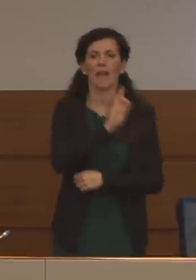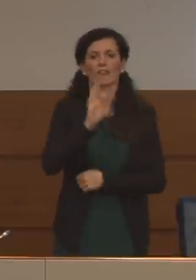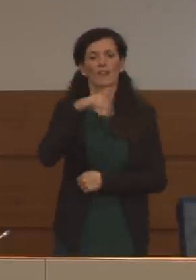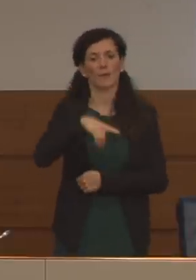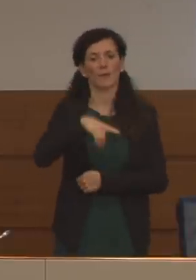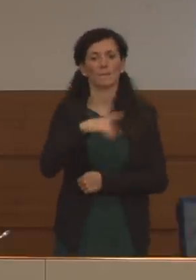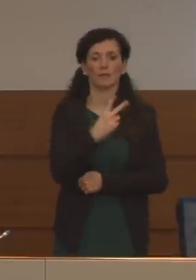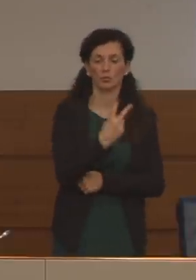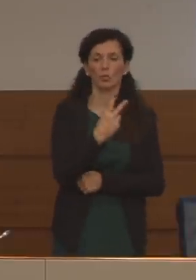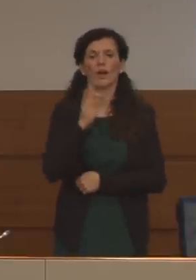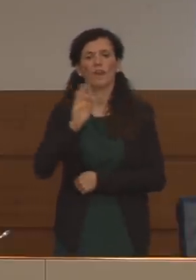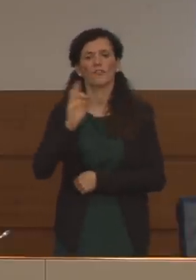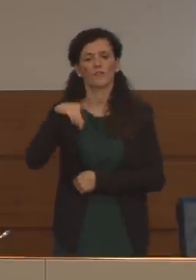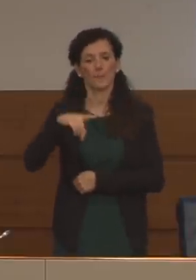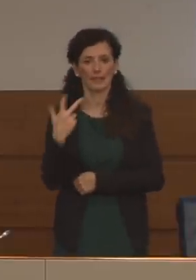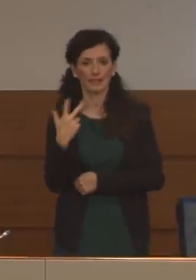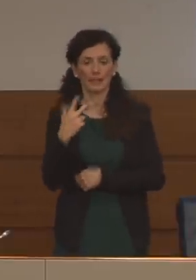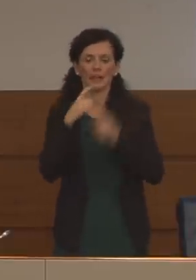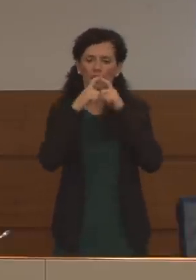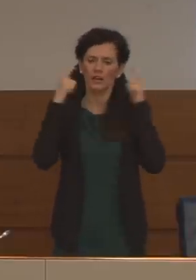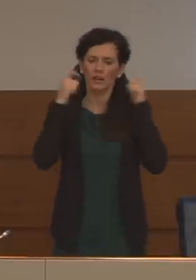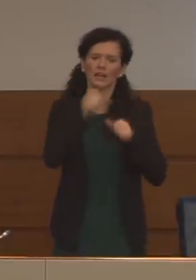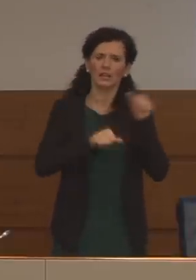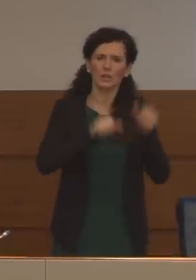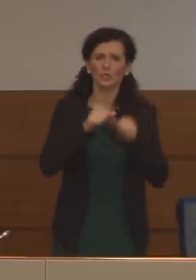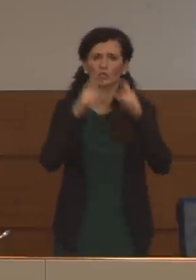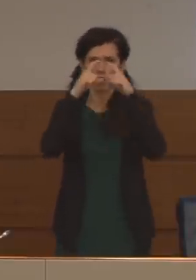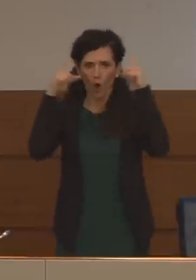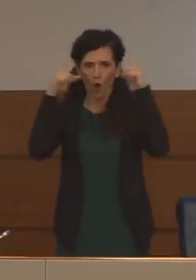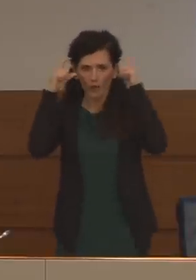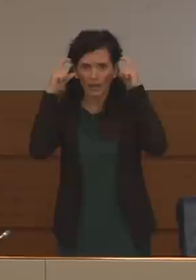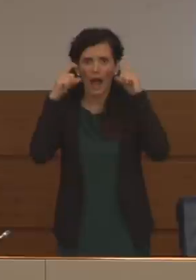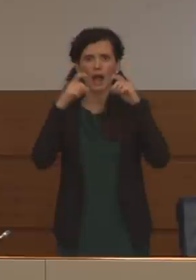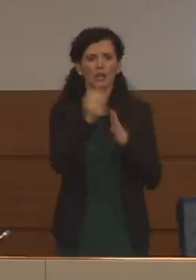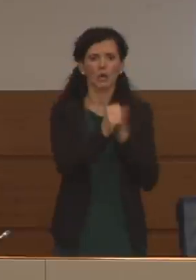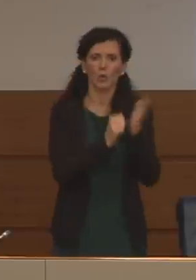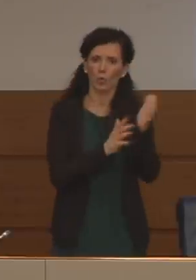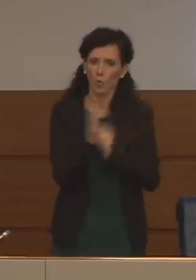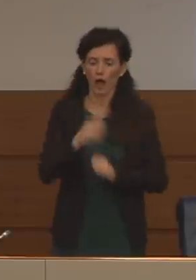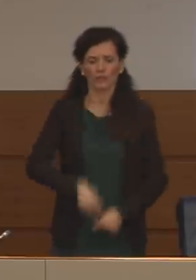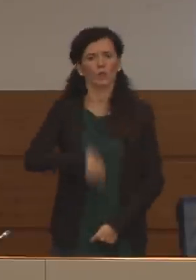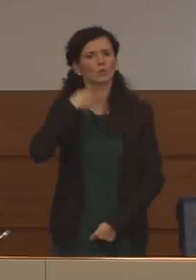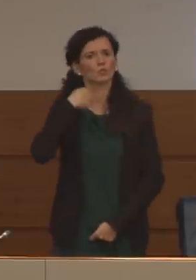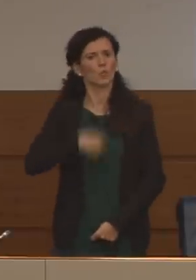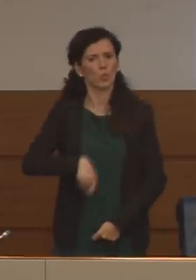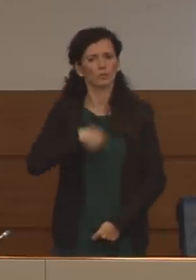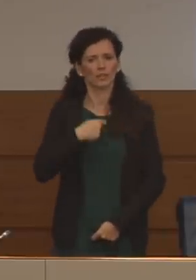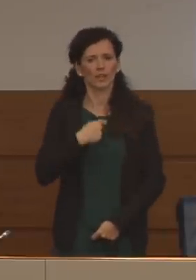ffp3, chirurgiche, occhiali, guanti, tute monouso.